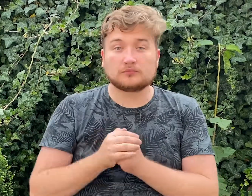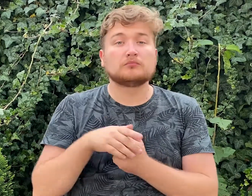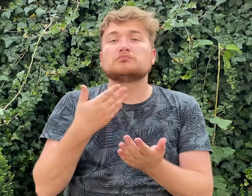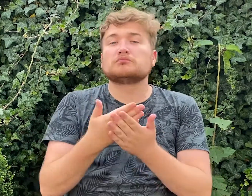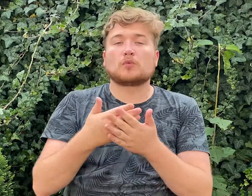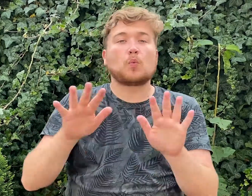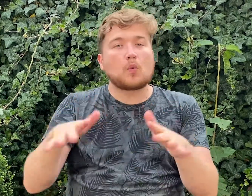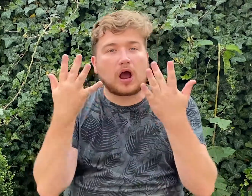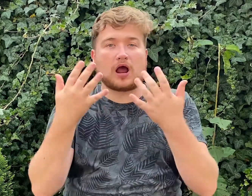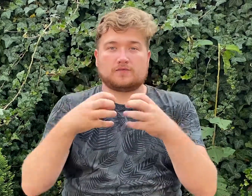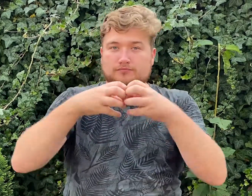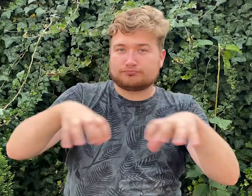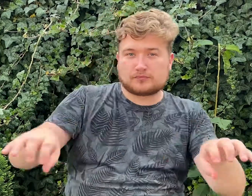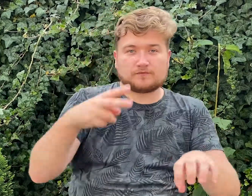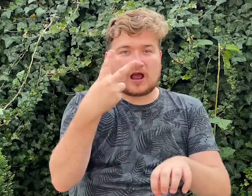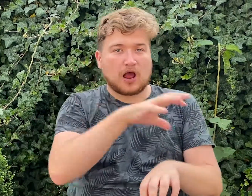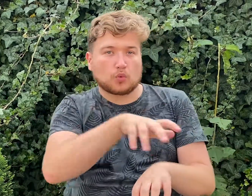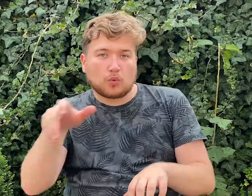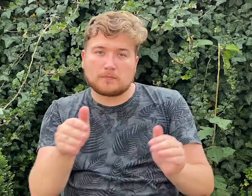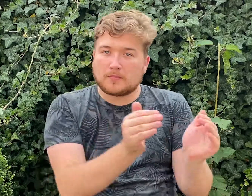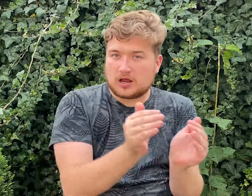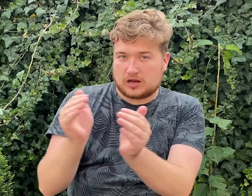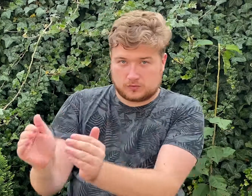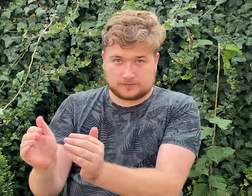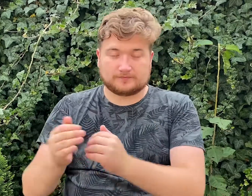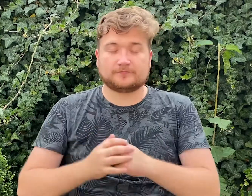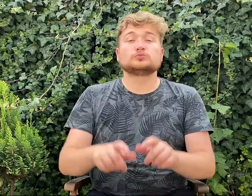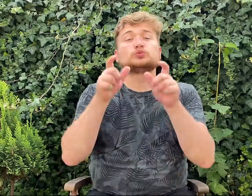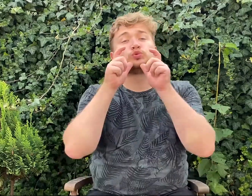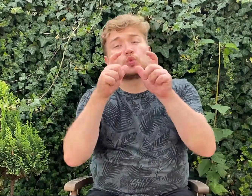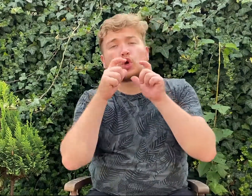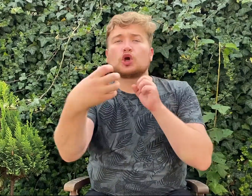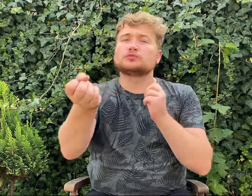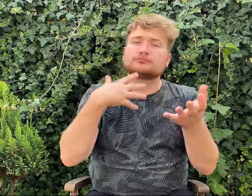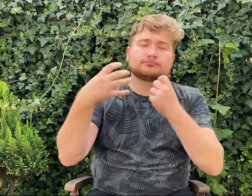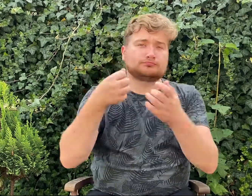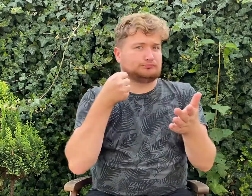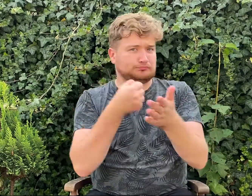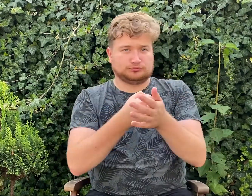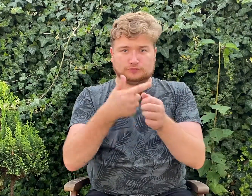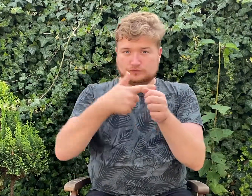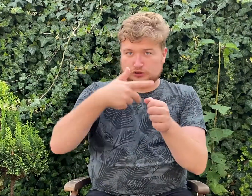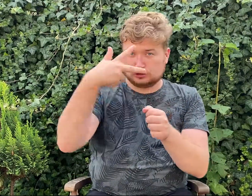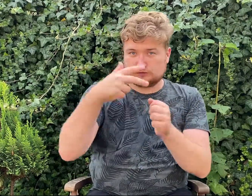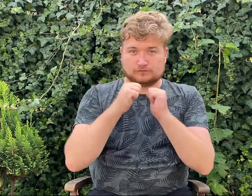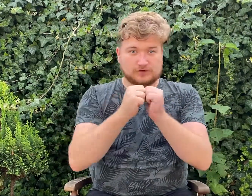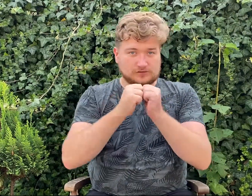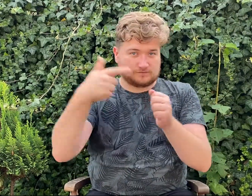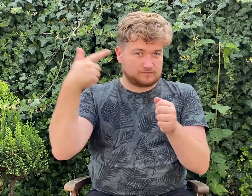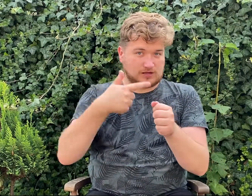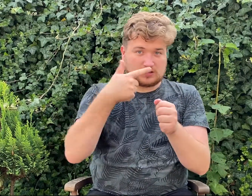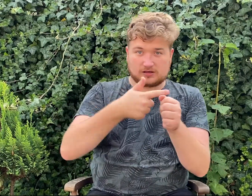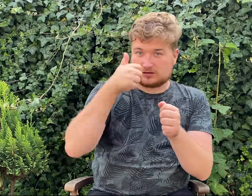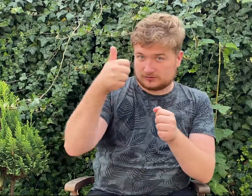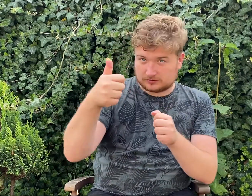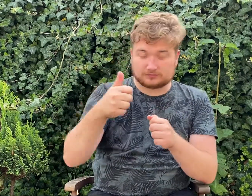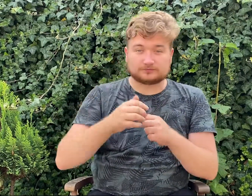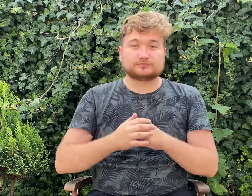by można było podzielić Was na dwie mniejsze grupy. Na zgłoszenia czekamy do 23.09.2021 r.